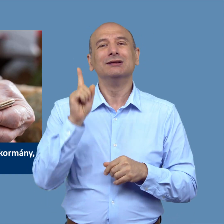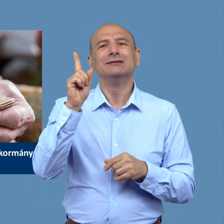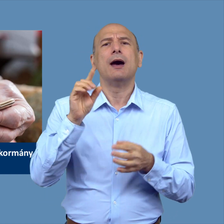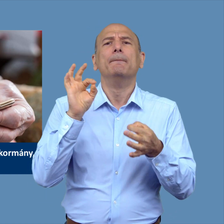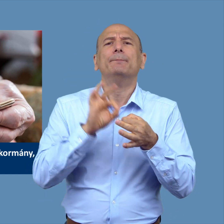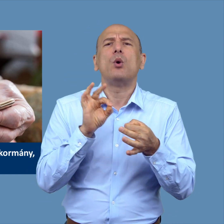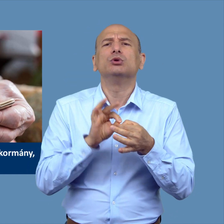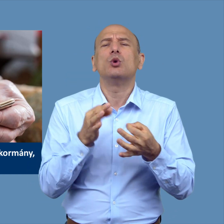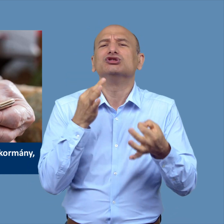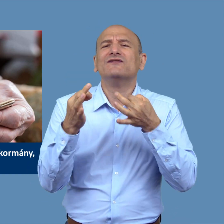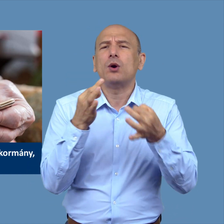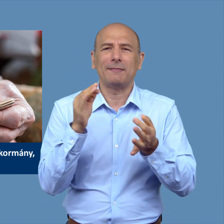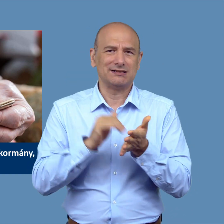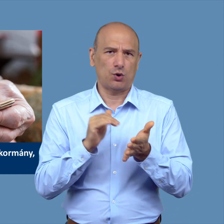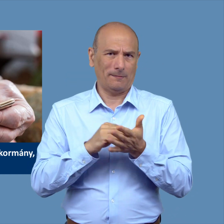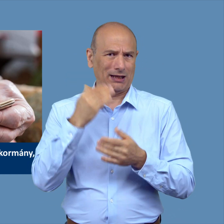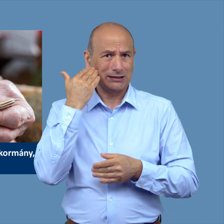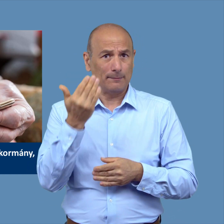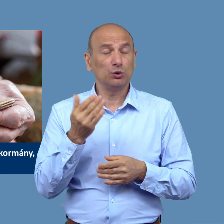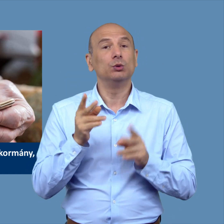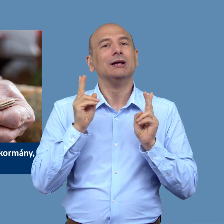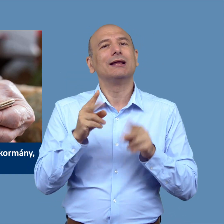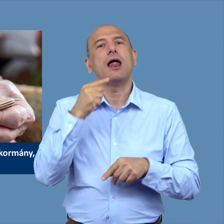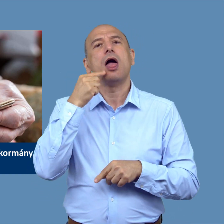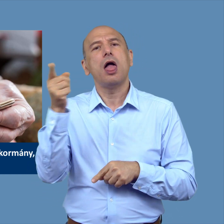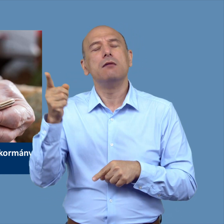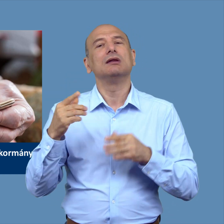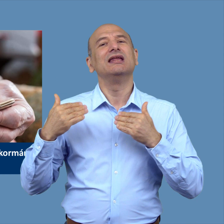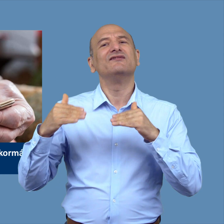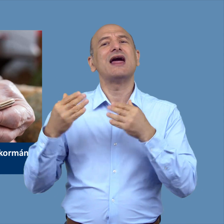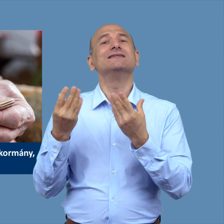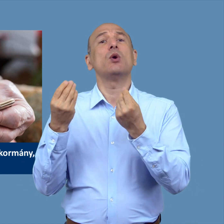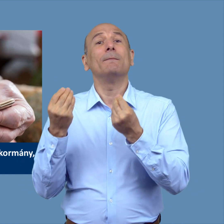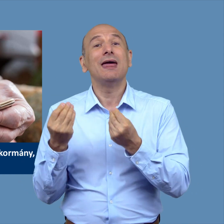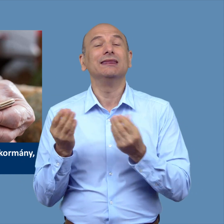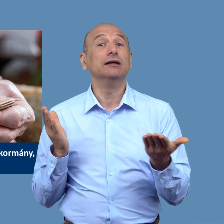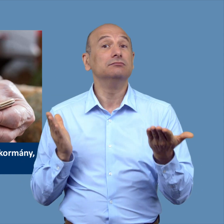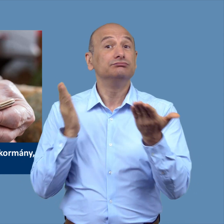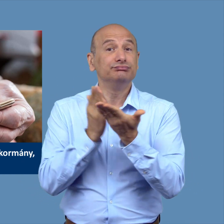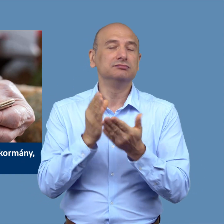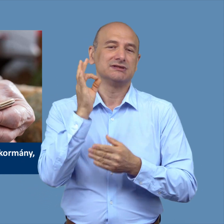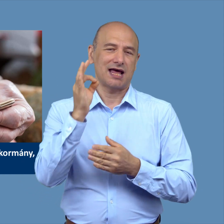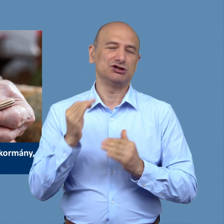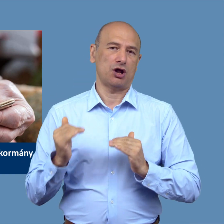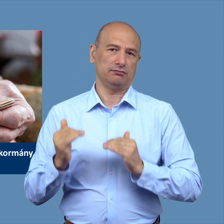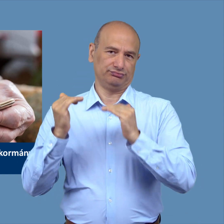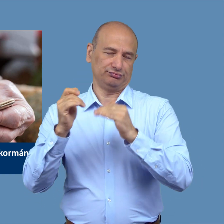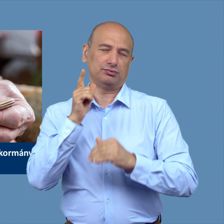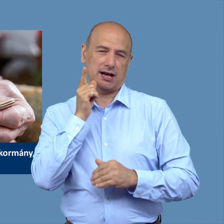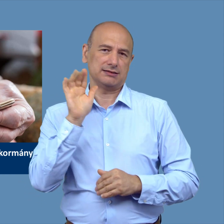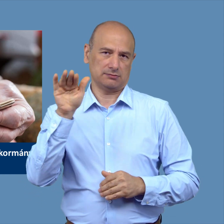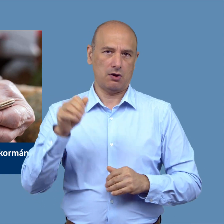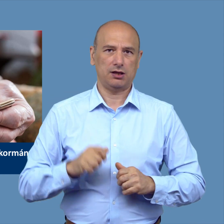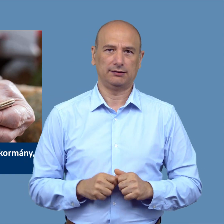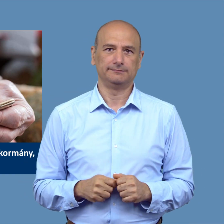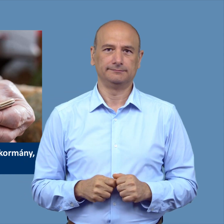viszont még erről nem tudni konkrétumokat, mert attól is függ, hogy menny lesz az infláció mértéke, amihez kell igazítani az emelést.